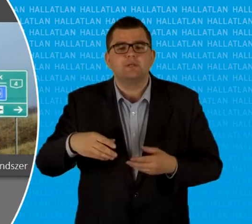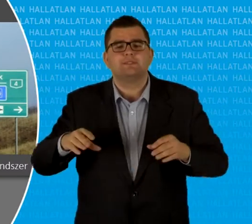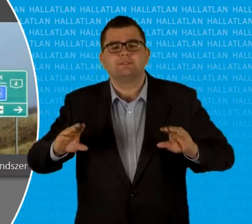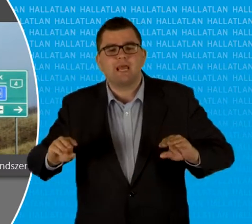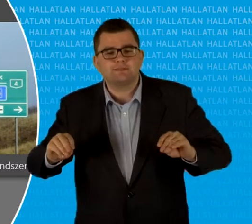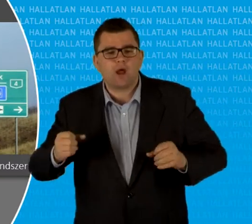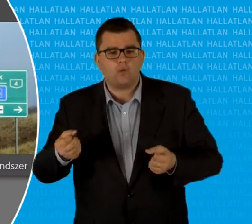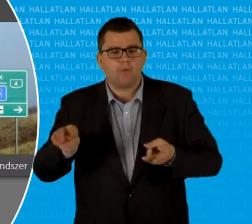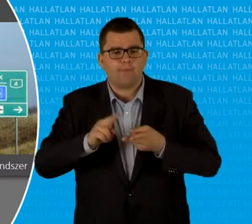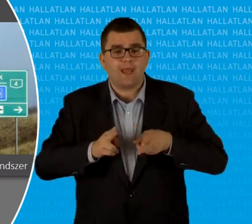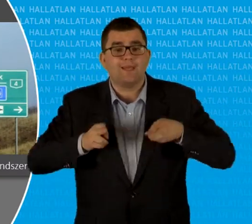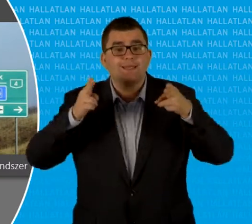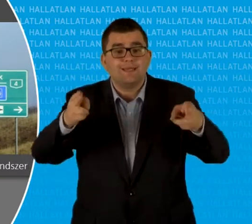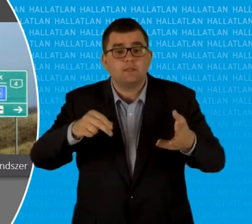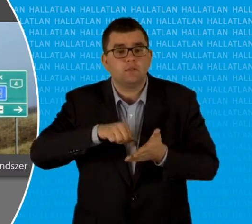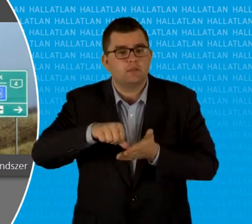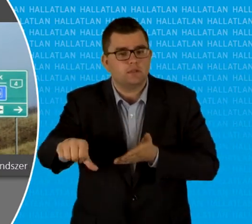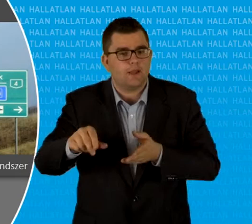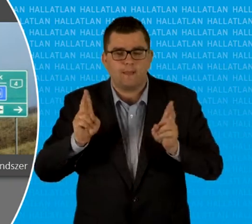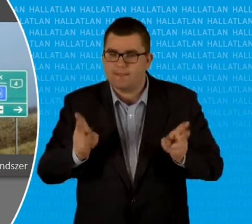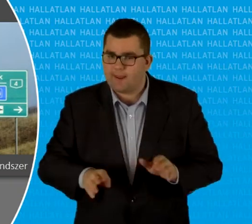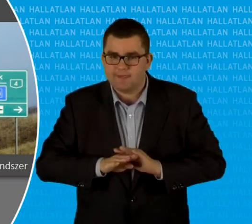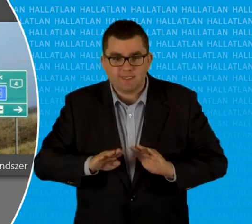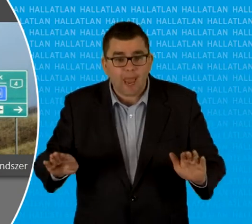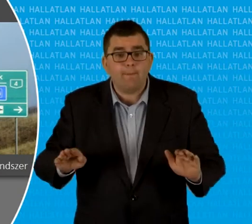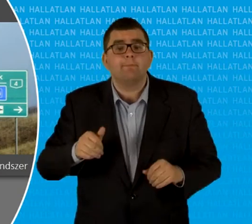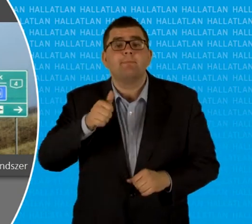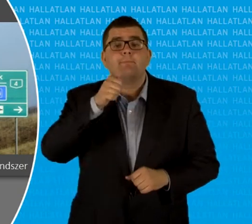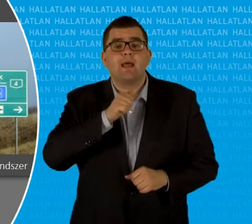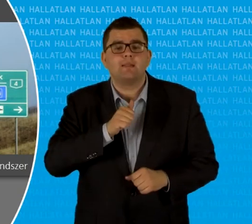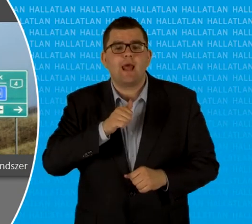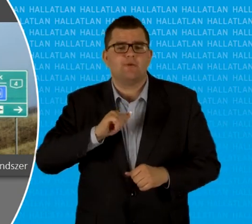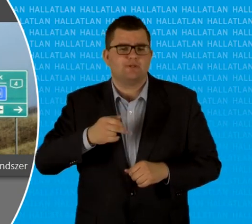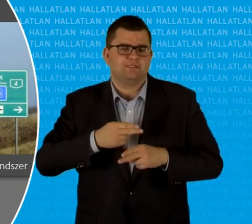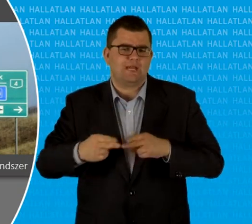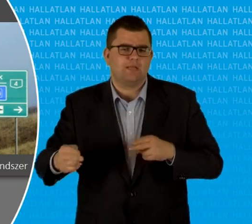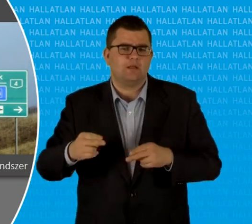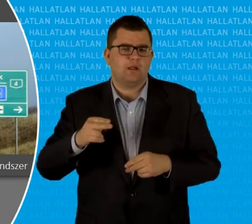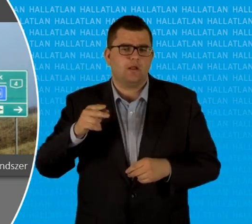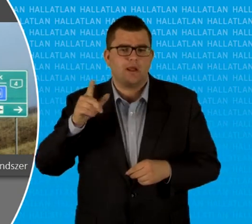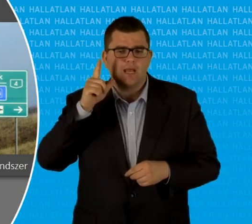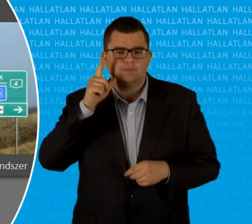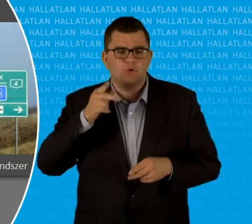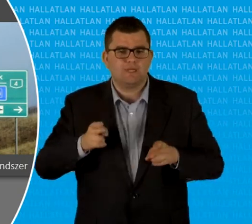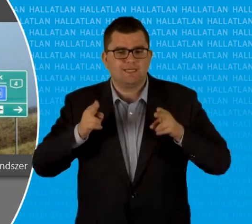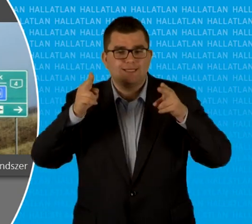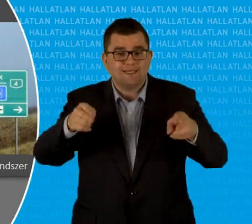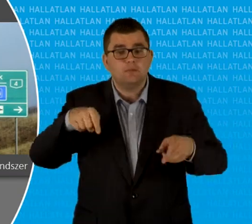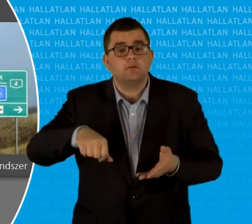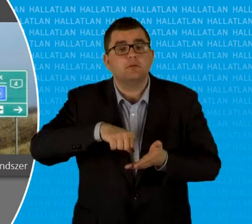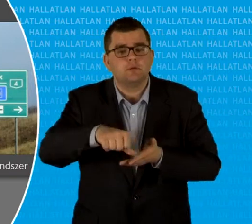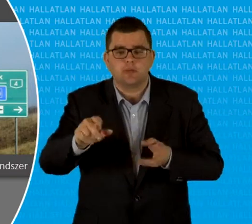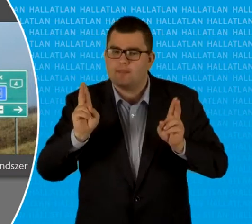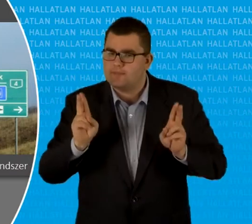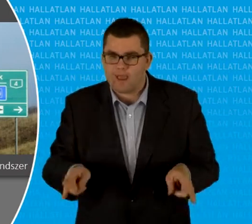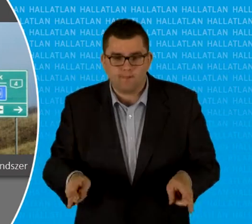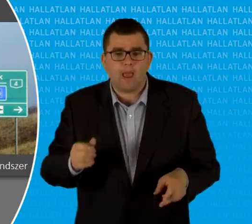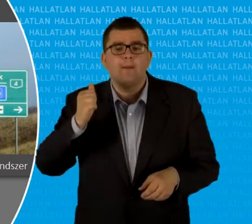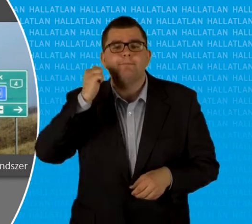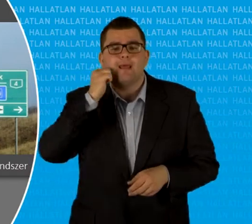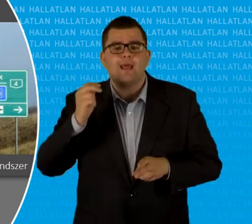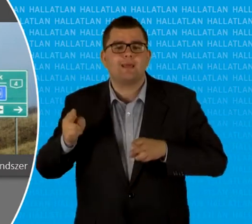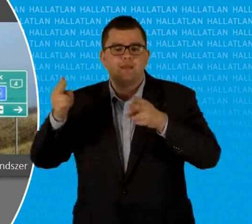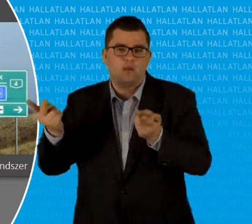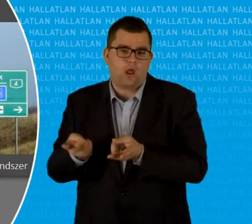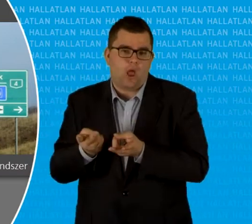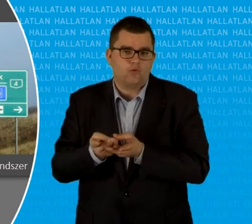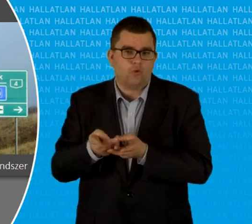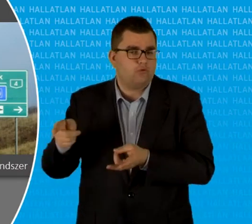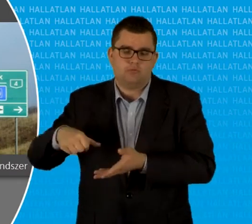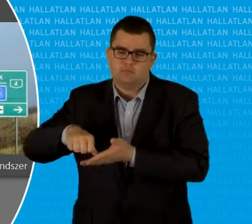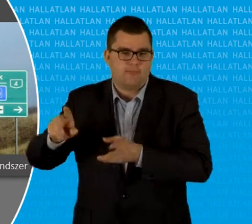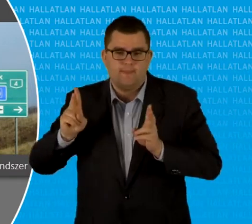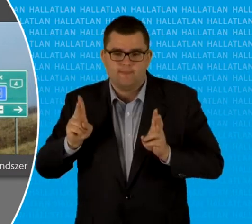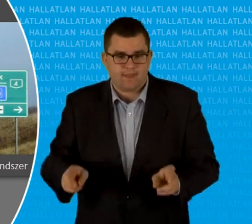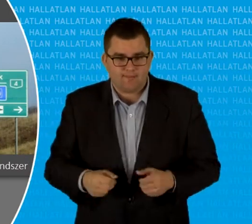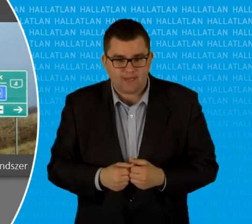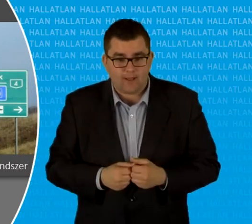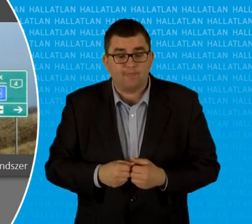illetve a szekszárdi autópálya-hidak használata, a Pentele és Szent László-hidakra nem kell egyetlen matrica sem a Megyeri-híd mintájára.